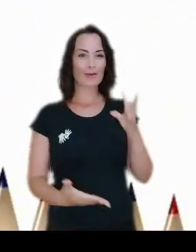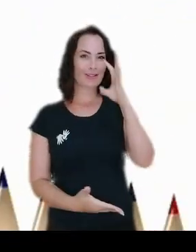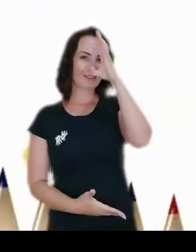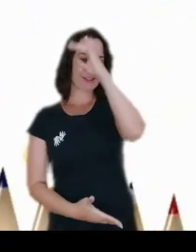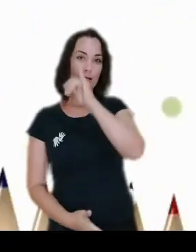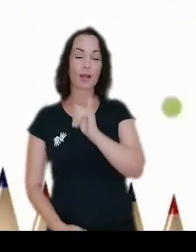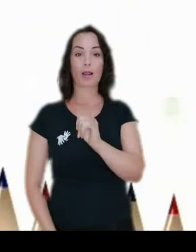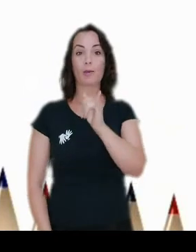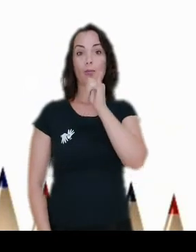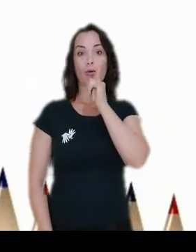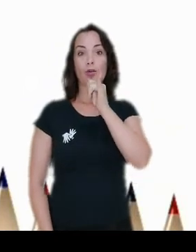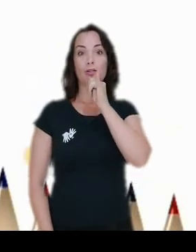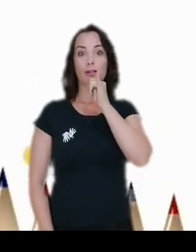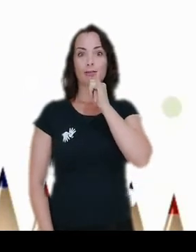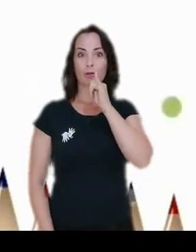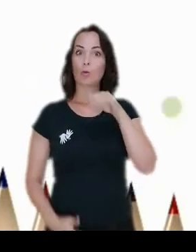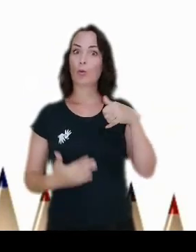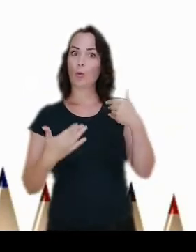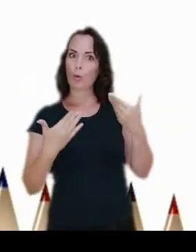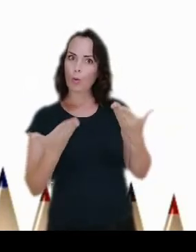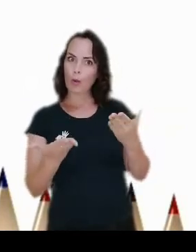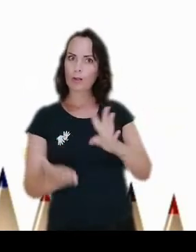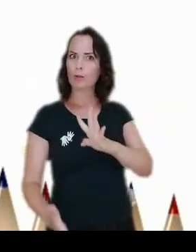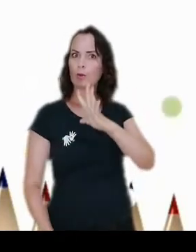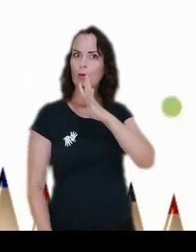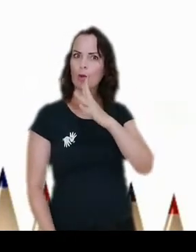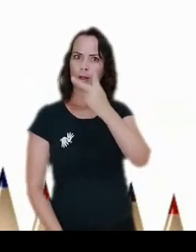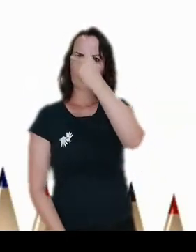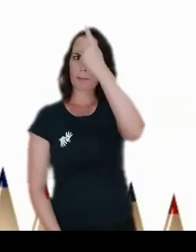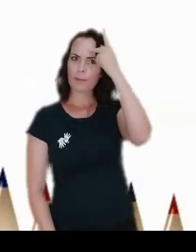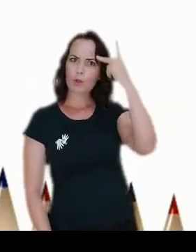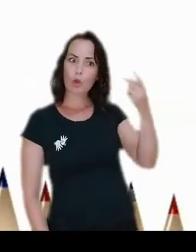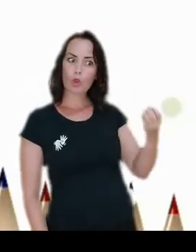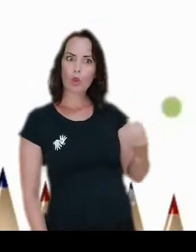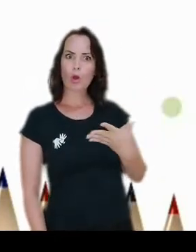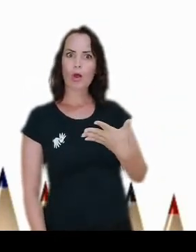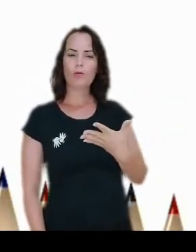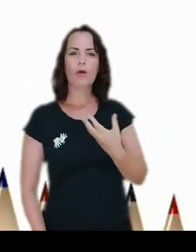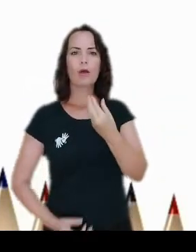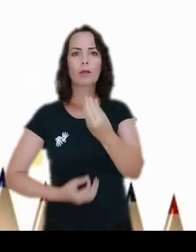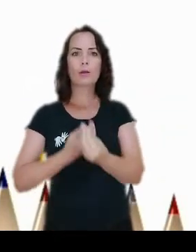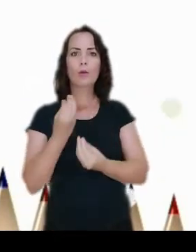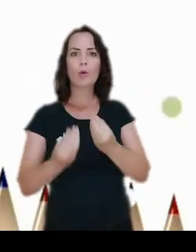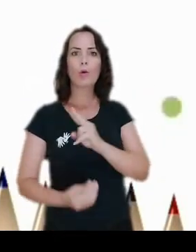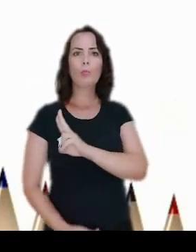Por exemplo, ao conhecer uma pessoa, como é que pergunto o nome dela, em inglês?